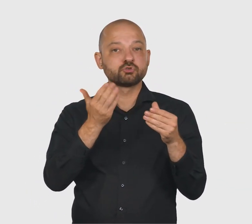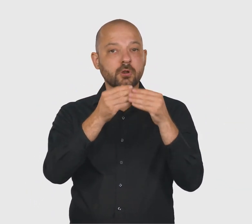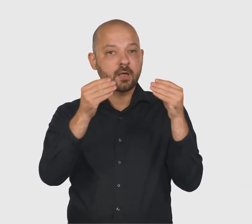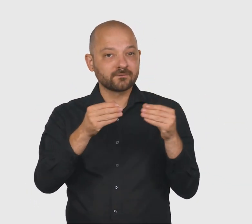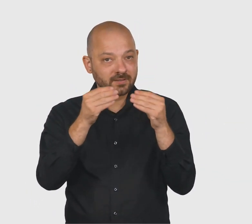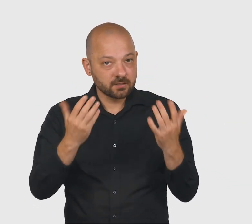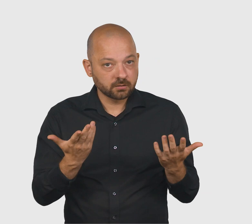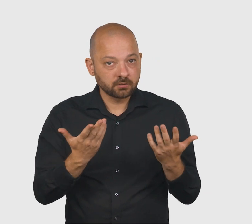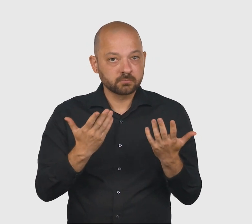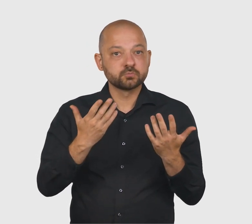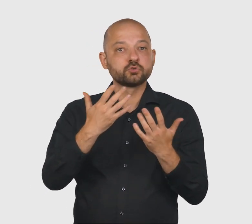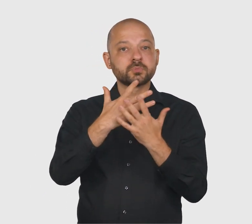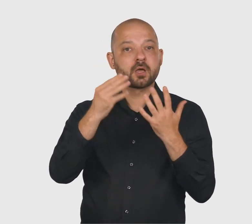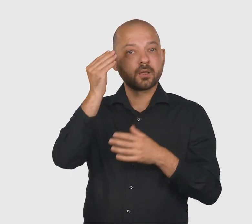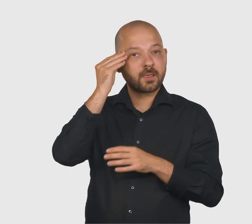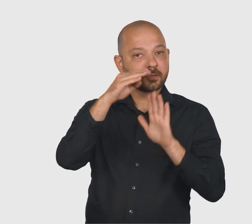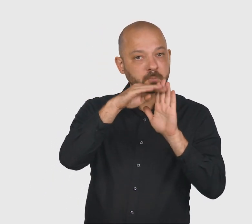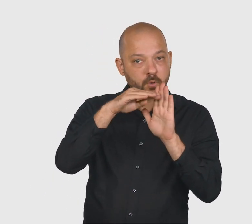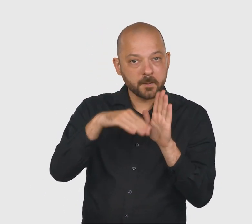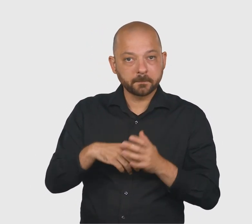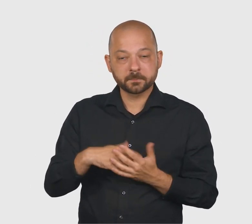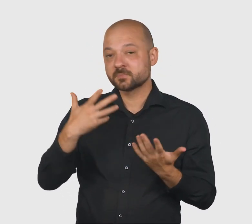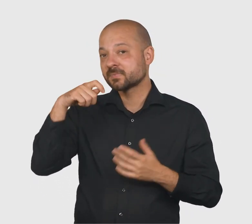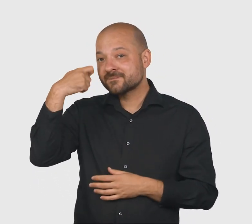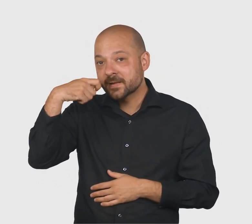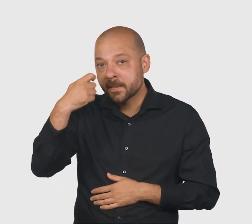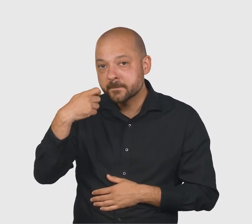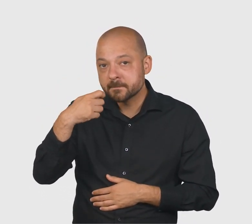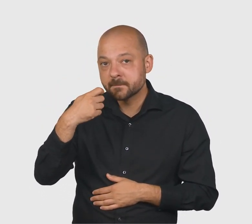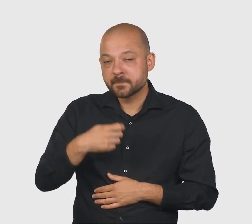Nachschlagewerke, Sprachlernprogramme oder Filme